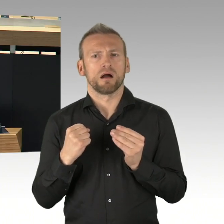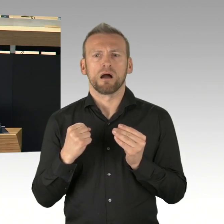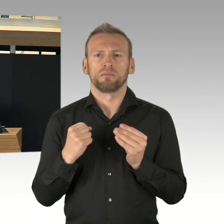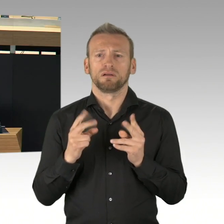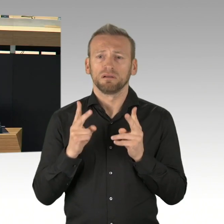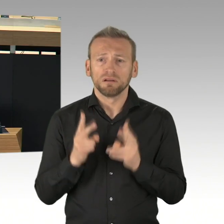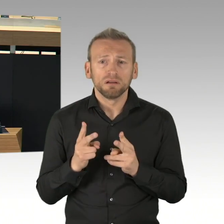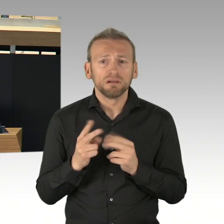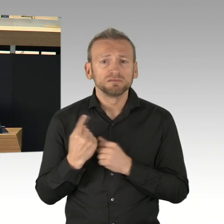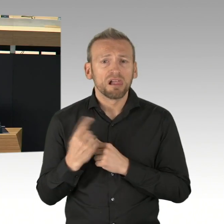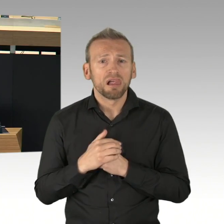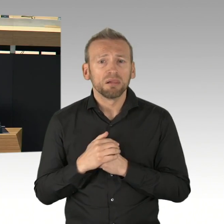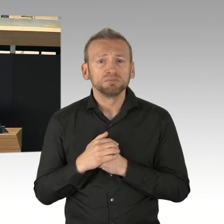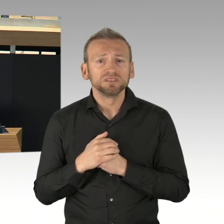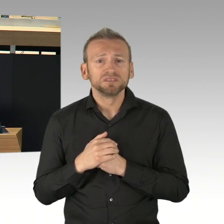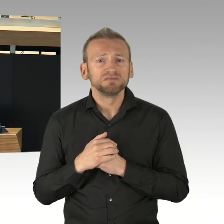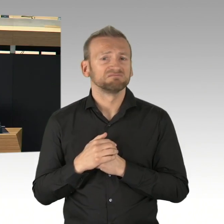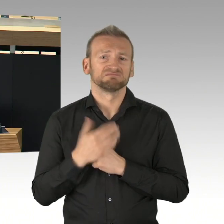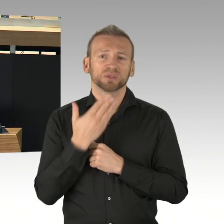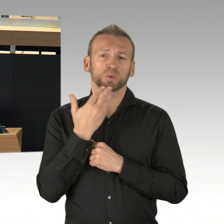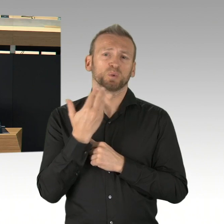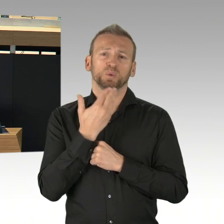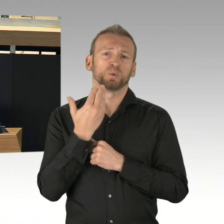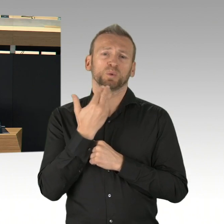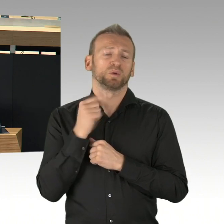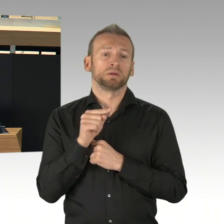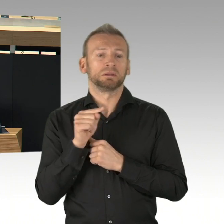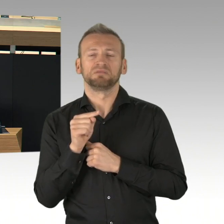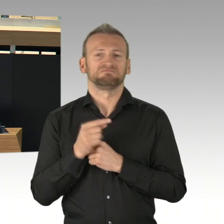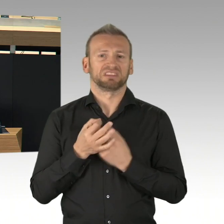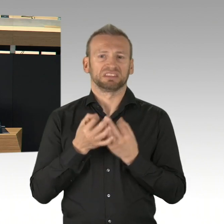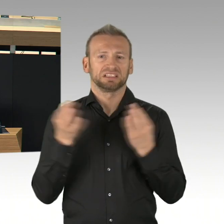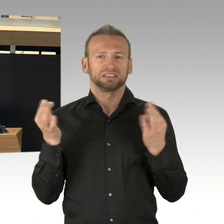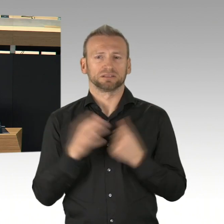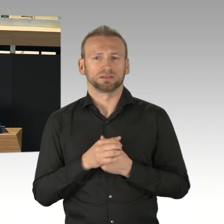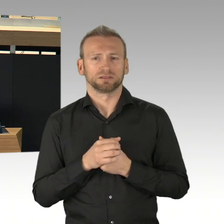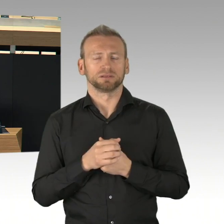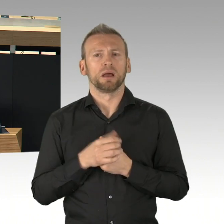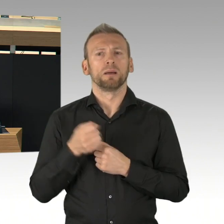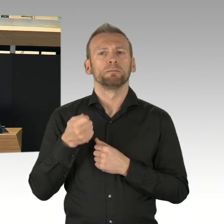die Antwort auf eine nicht funktionierende Mietpreisbremse, wäre jetzt der Mietendeckel, dann ist das Quatsch, weil das ist das gleiche Instrument